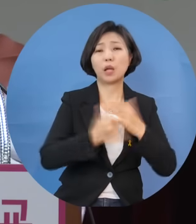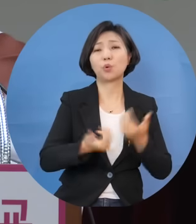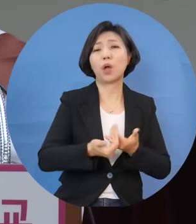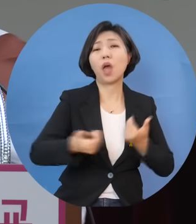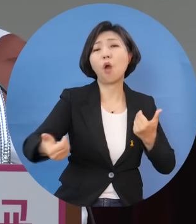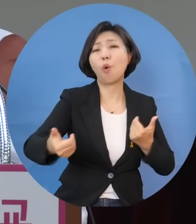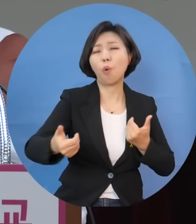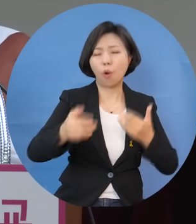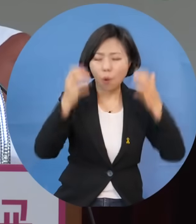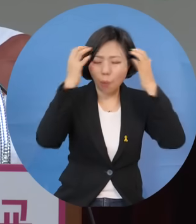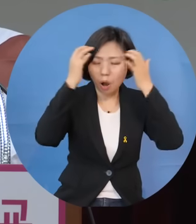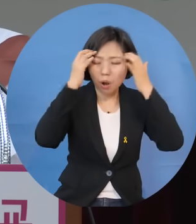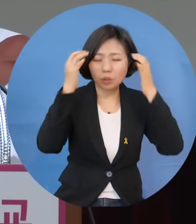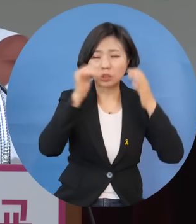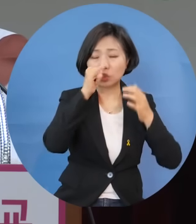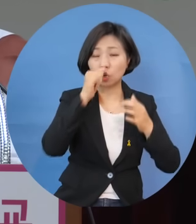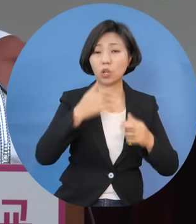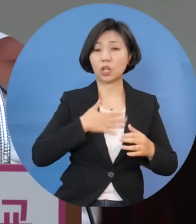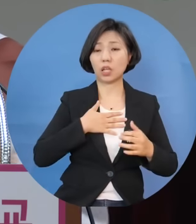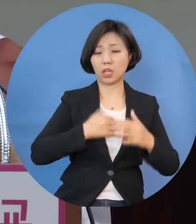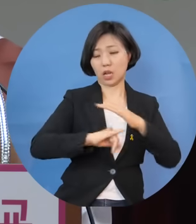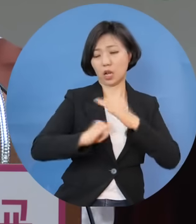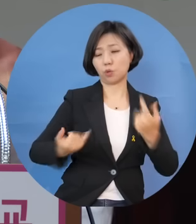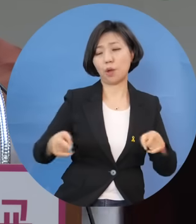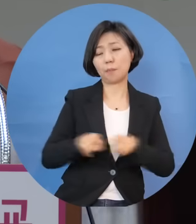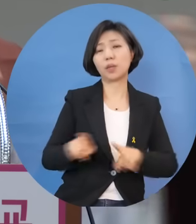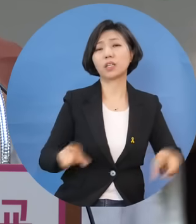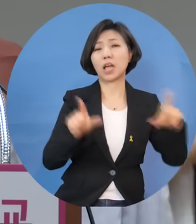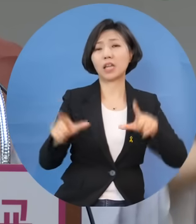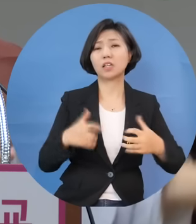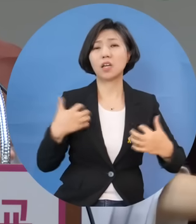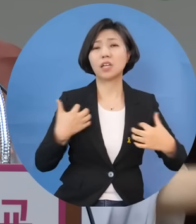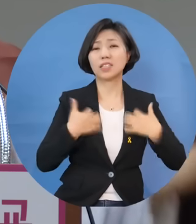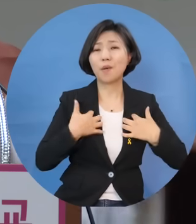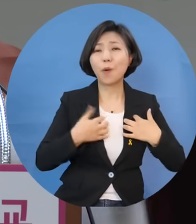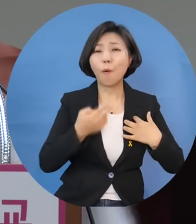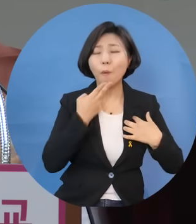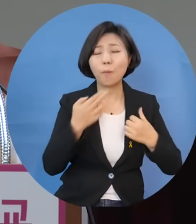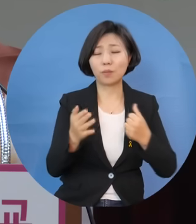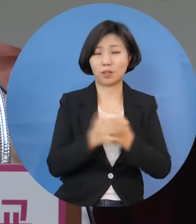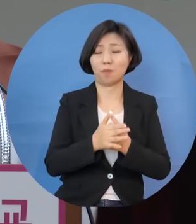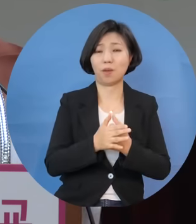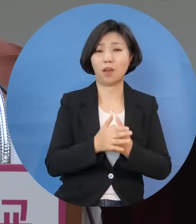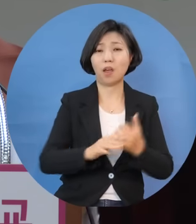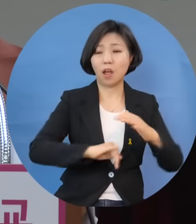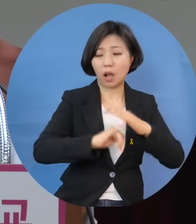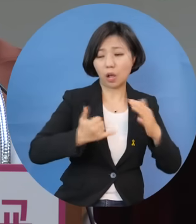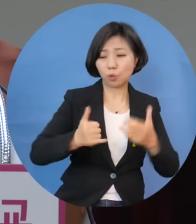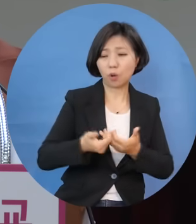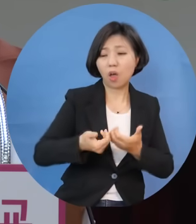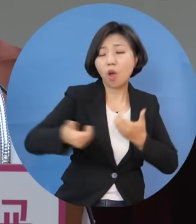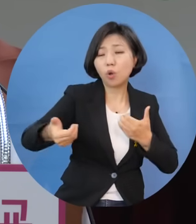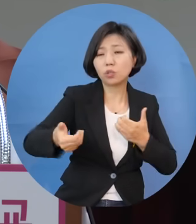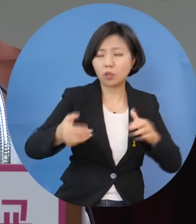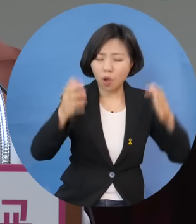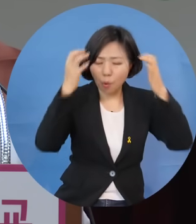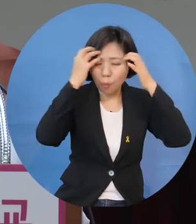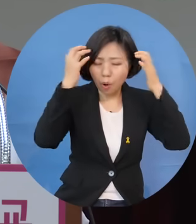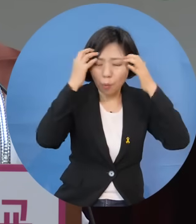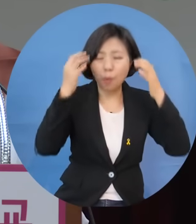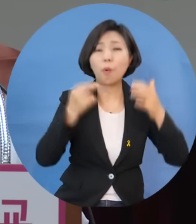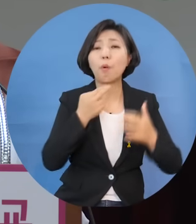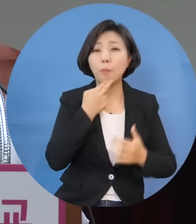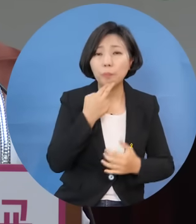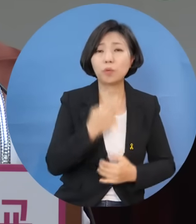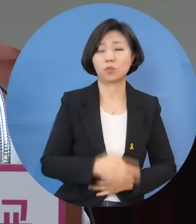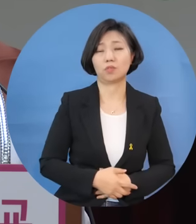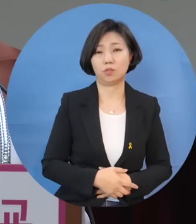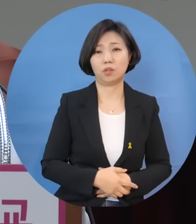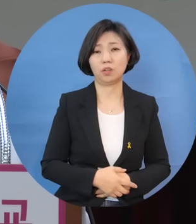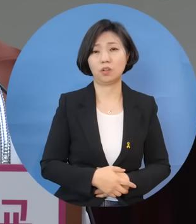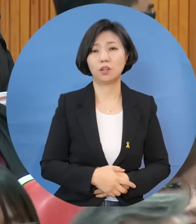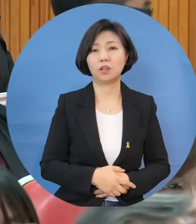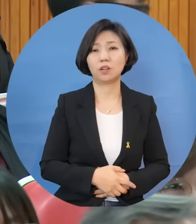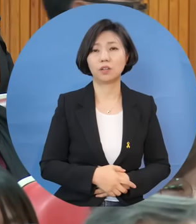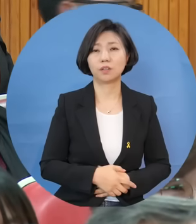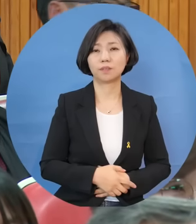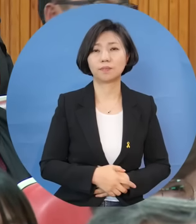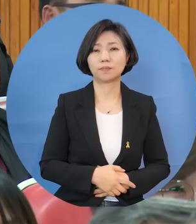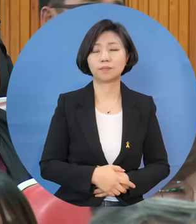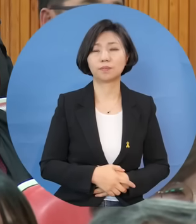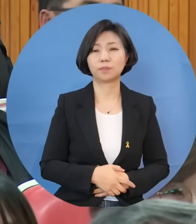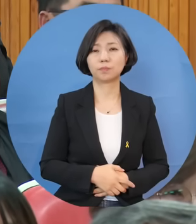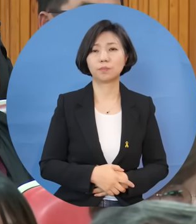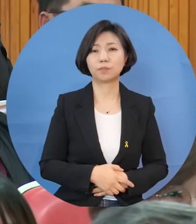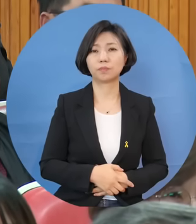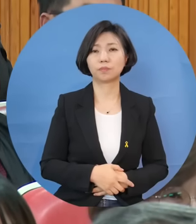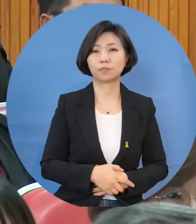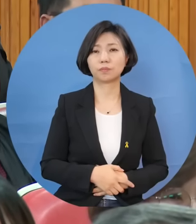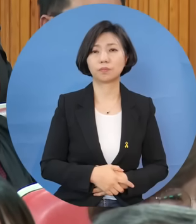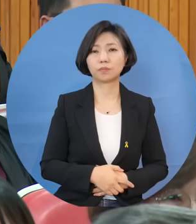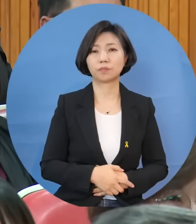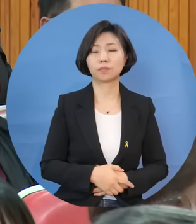나는 가족을 거느린 즐거움이 없는 대신 가족을 잃는 괴로움도 같이 없는 거예요.